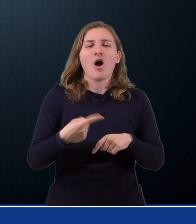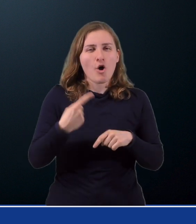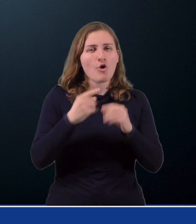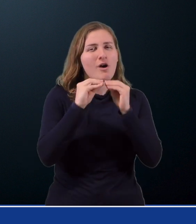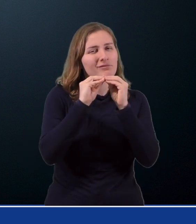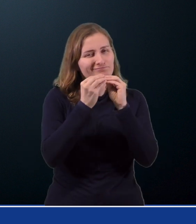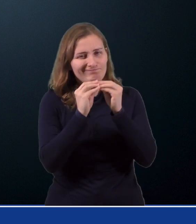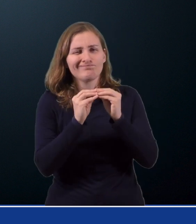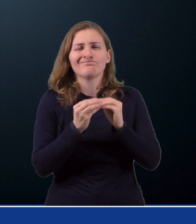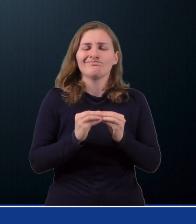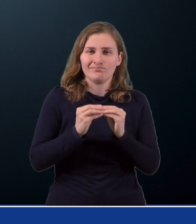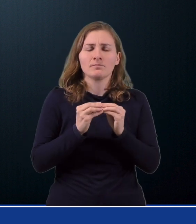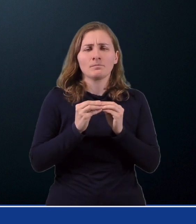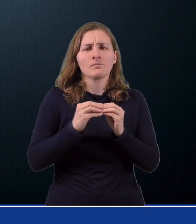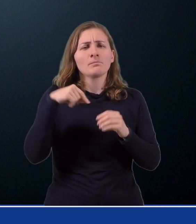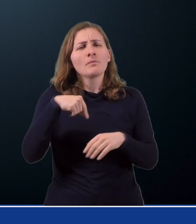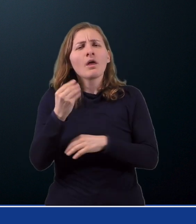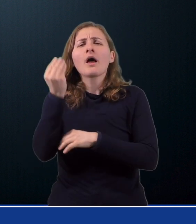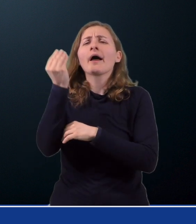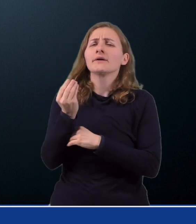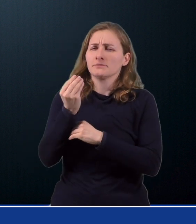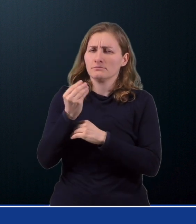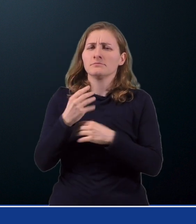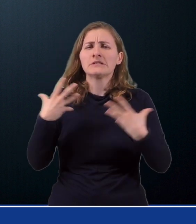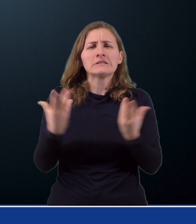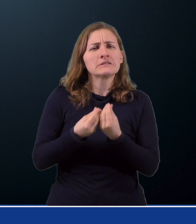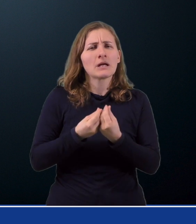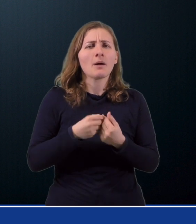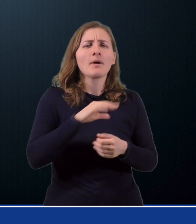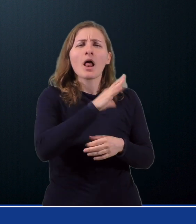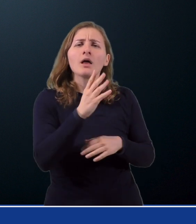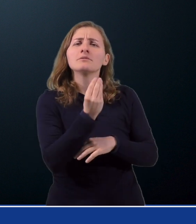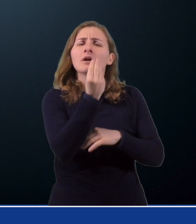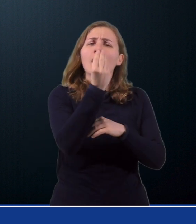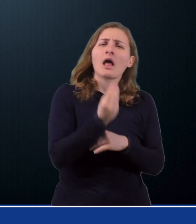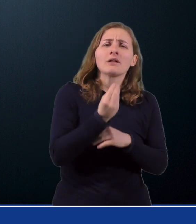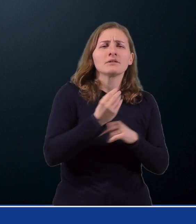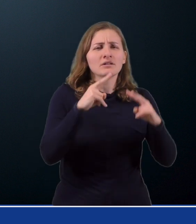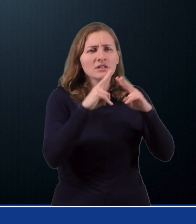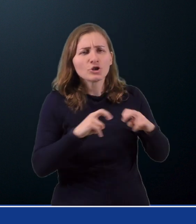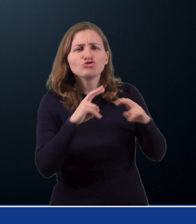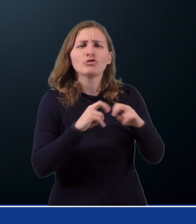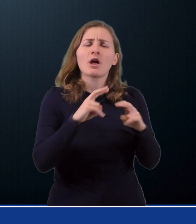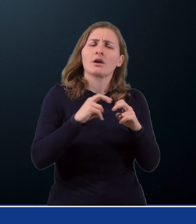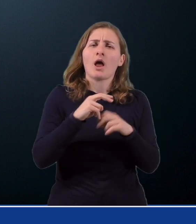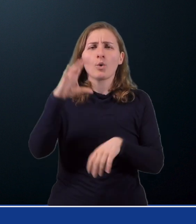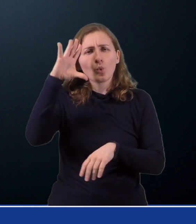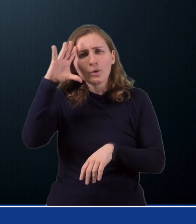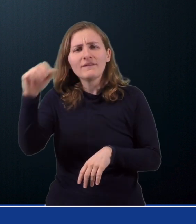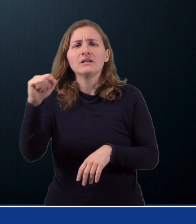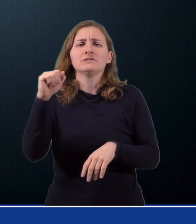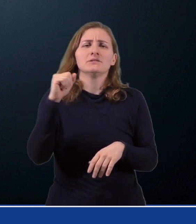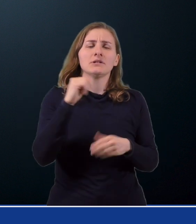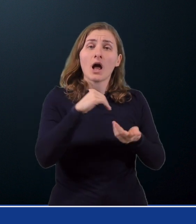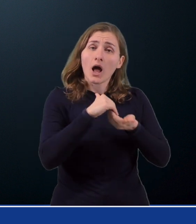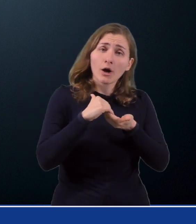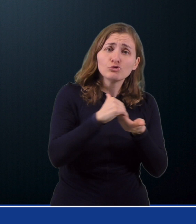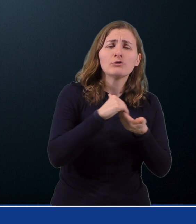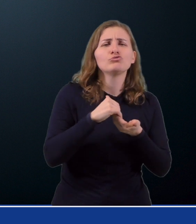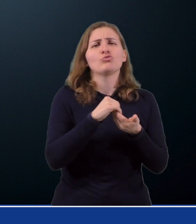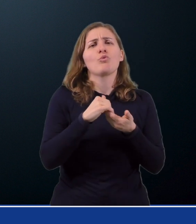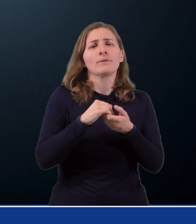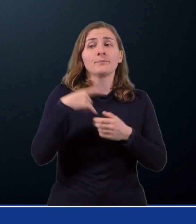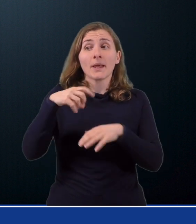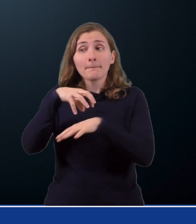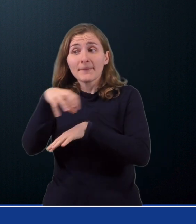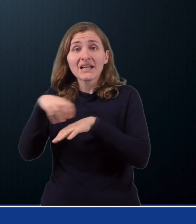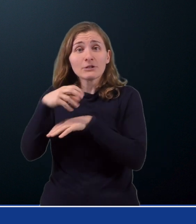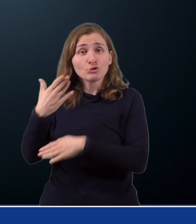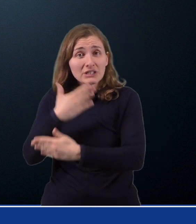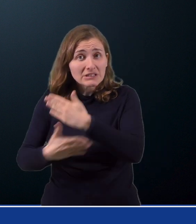di concerto con altri Enti di ricerca, Università e Associazioni oltre che con il Ministero per le disabilità e